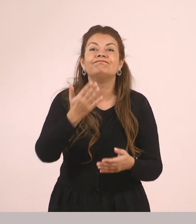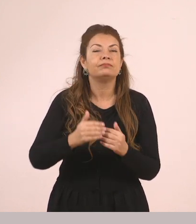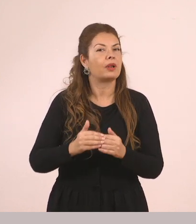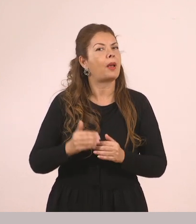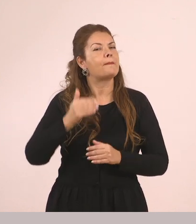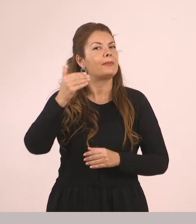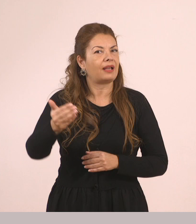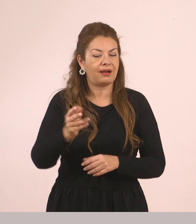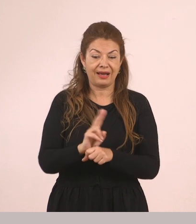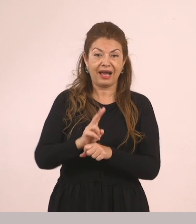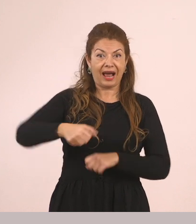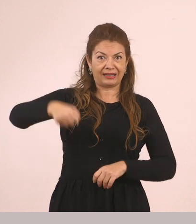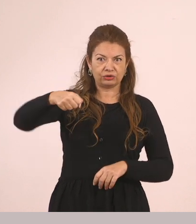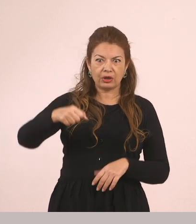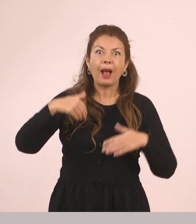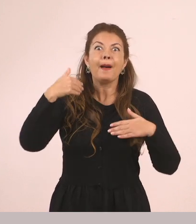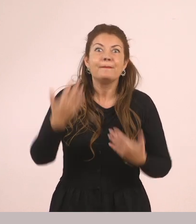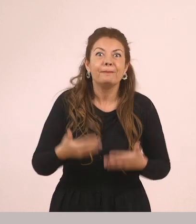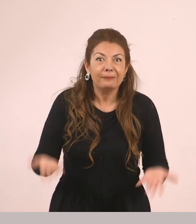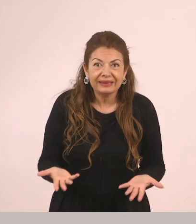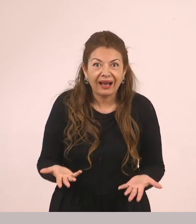Χαρτοσακούλα: Μετά τη διαλογή, θ' αλλάξουμε ζωή;